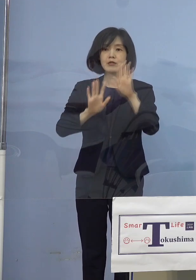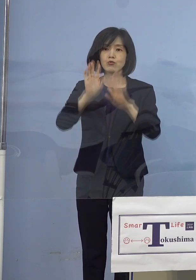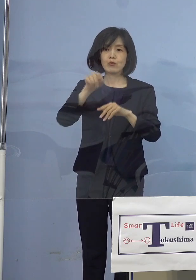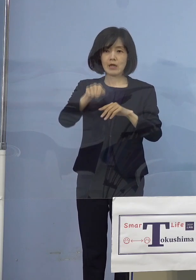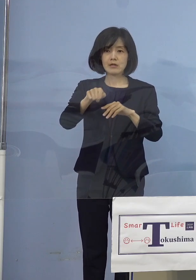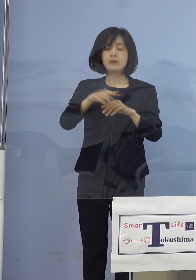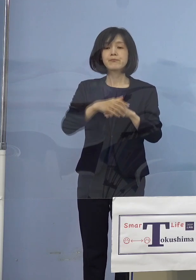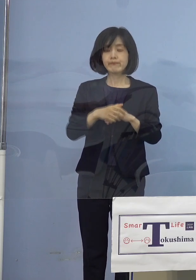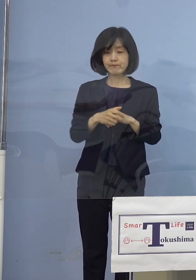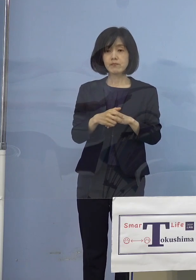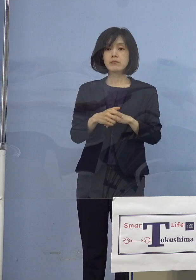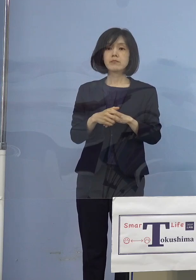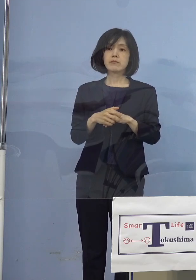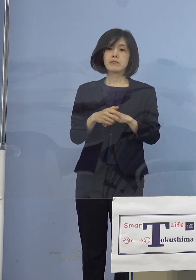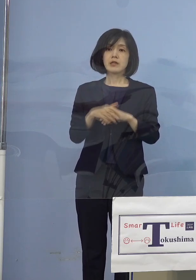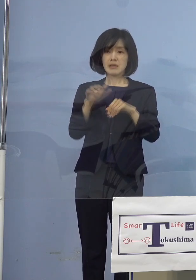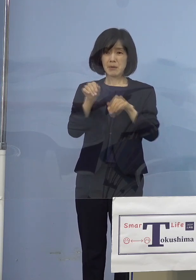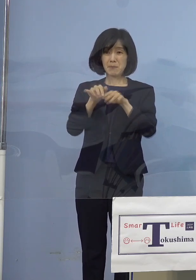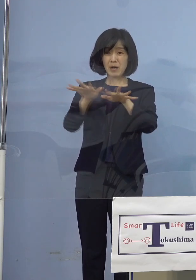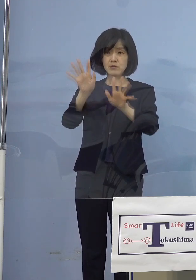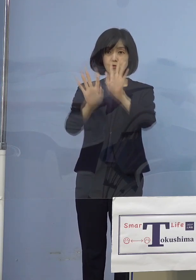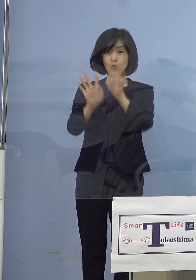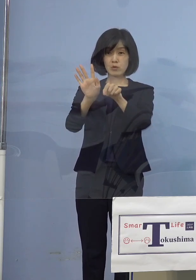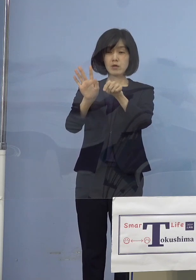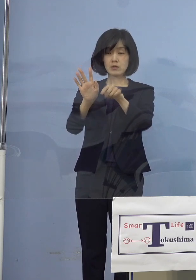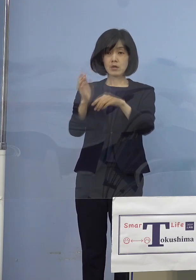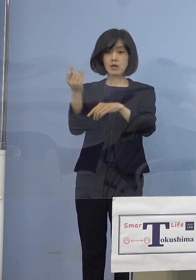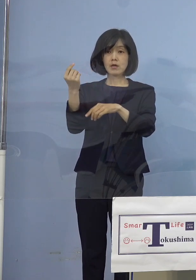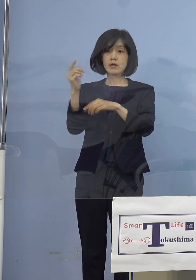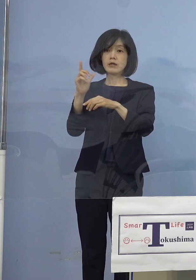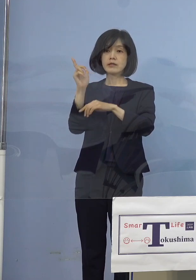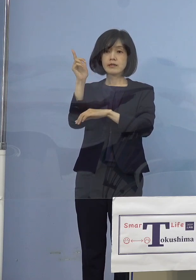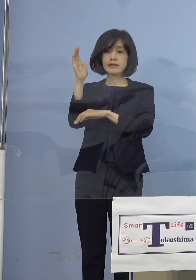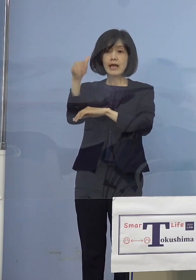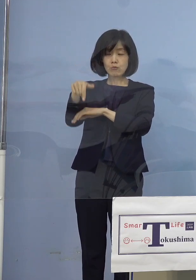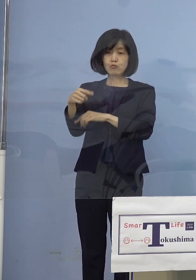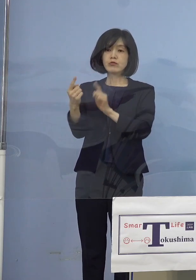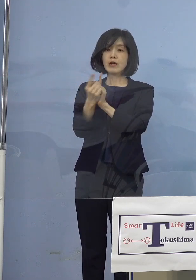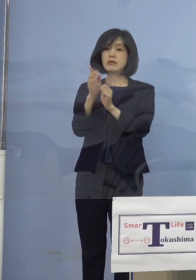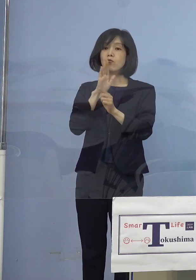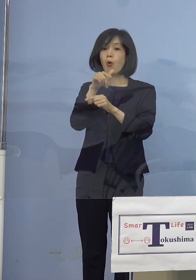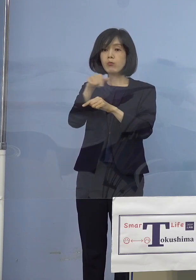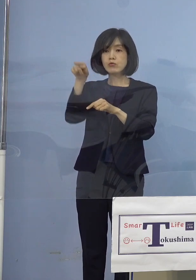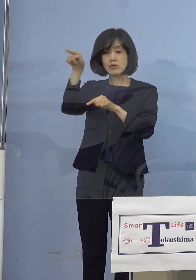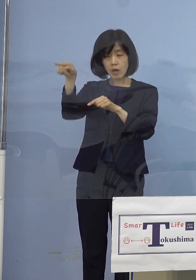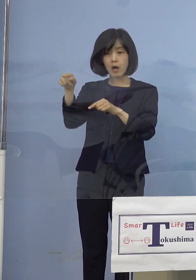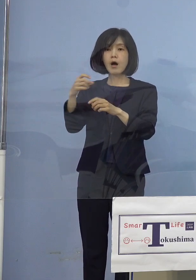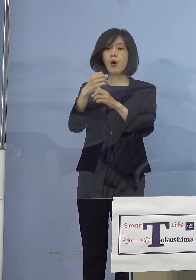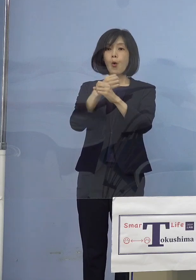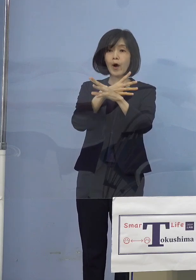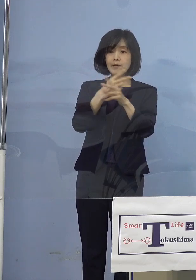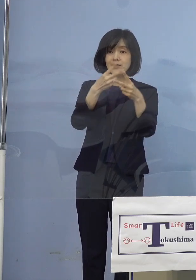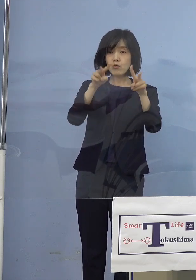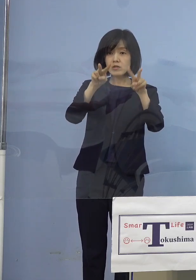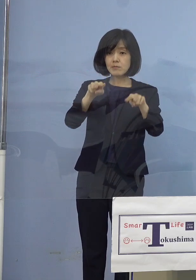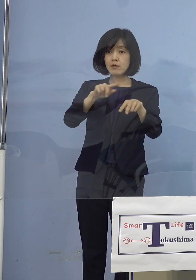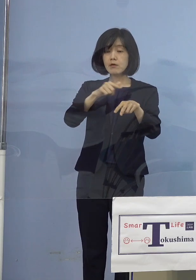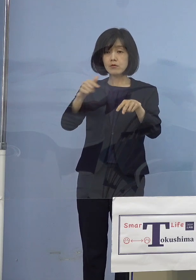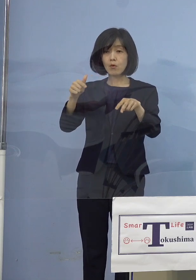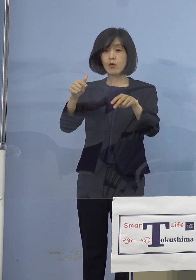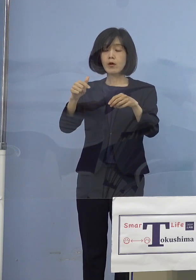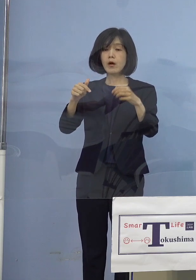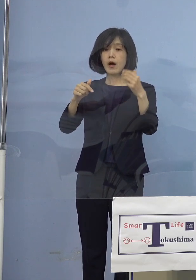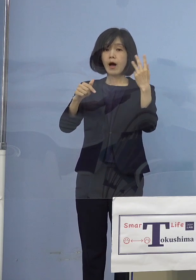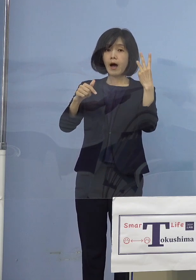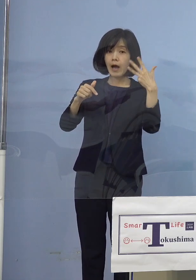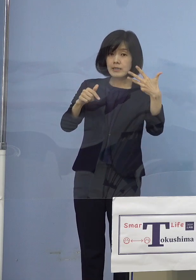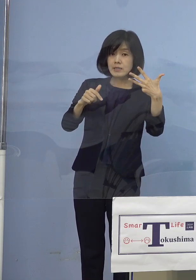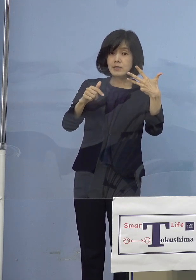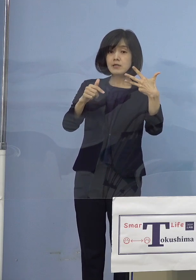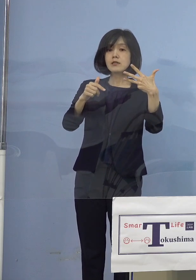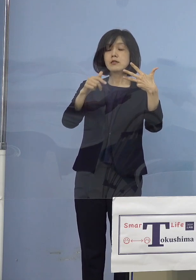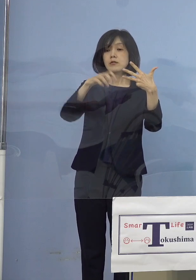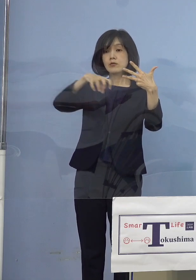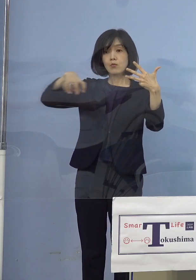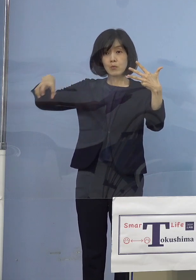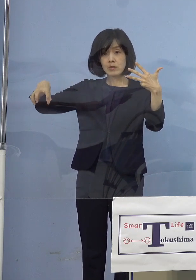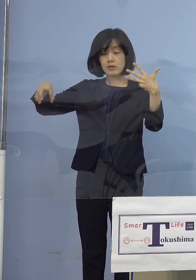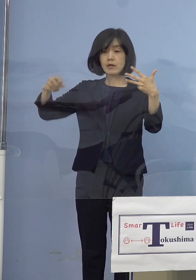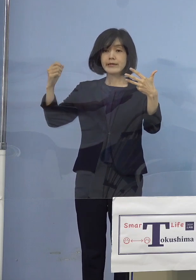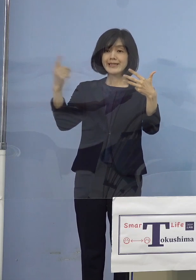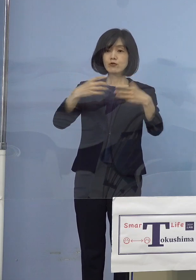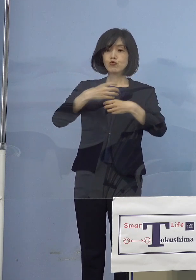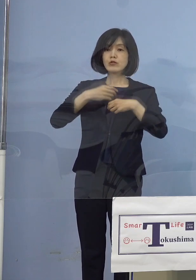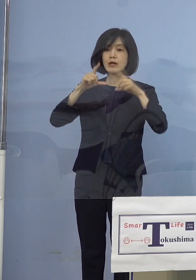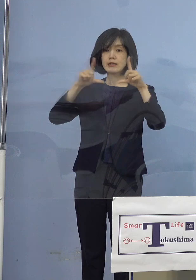このような中、本日の政府対策本部におきまして 岡山県、広島県など8道県への「緊急事態宣言」その発出